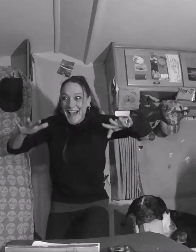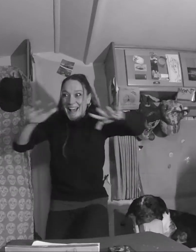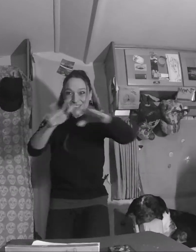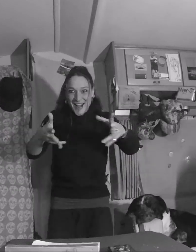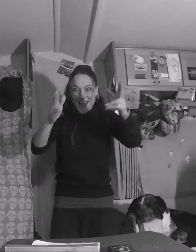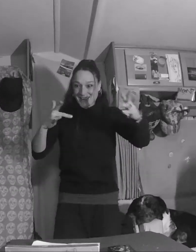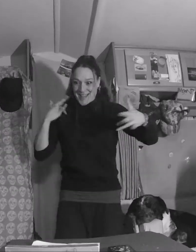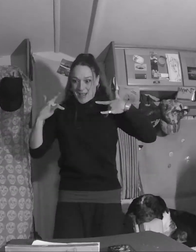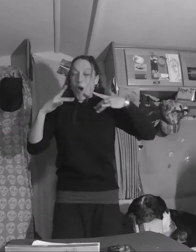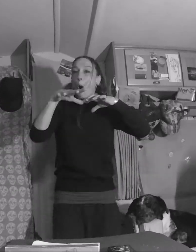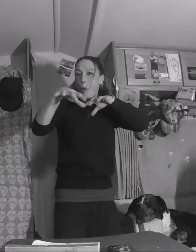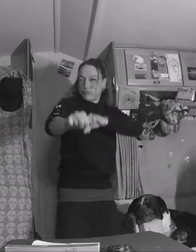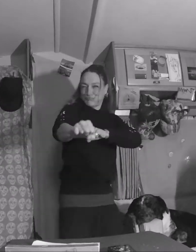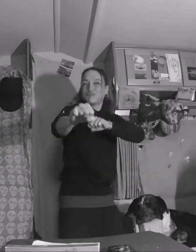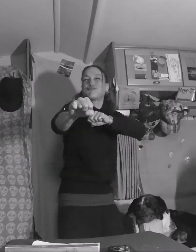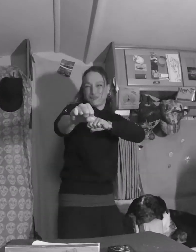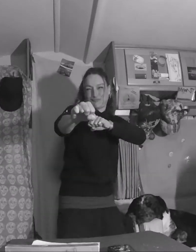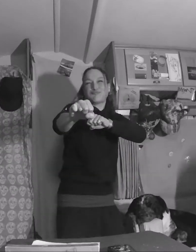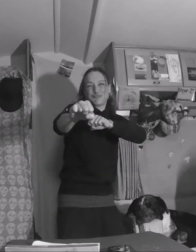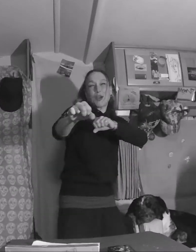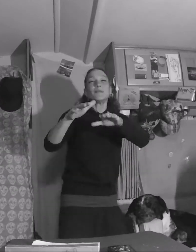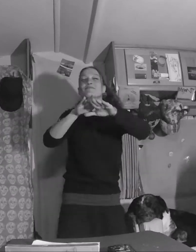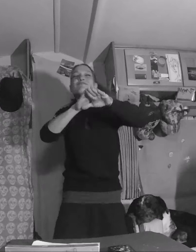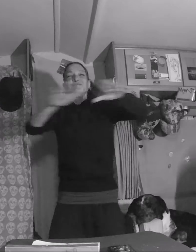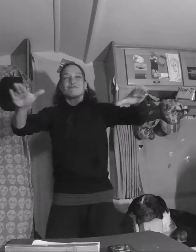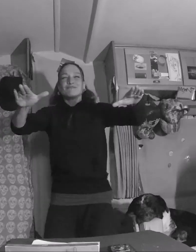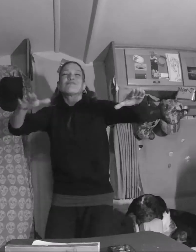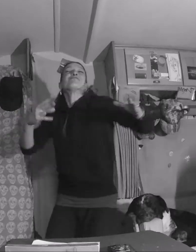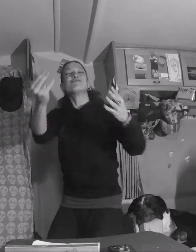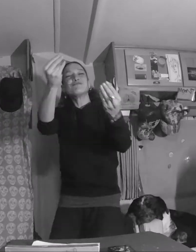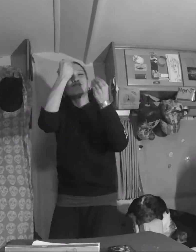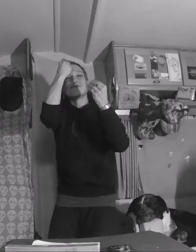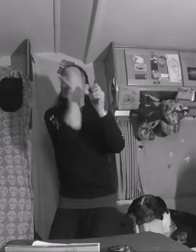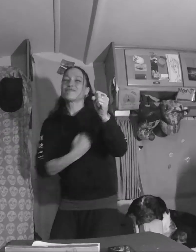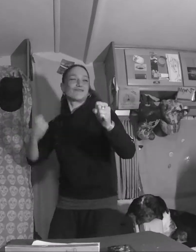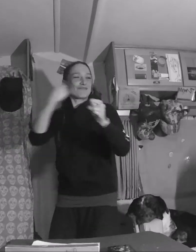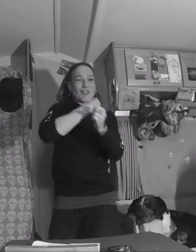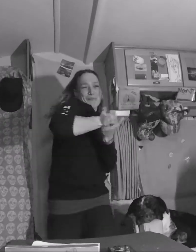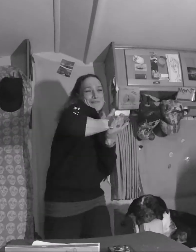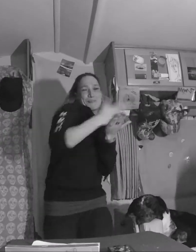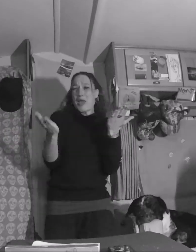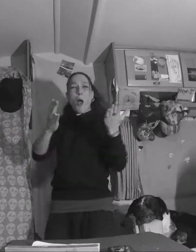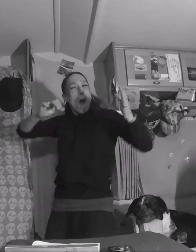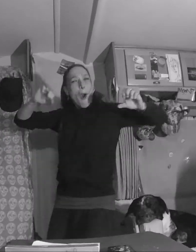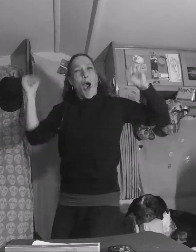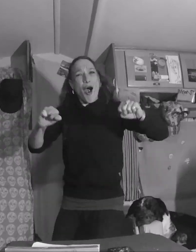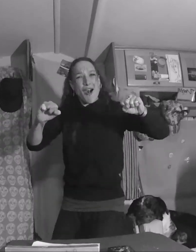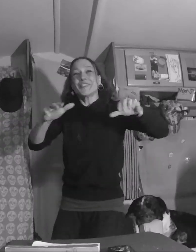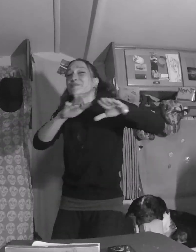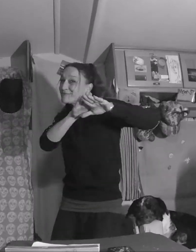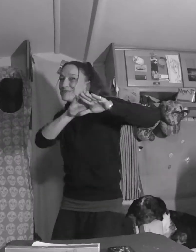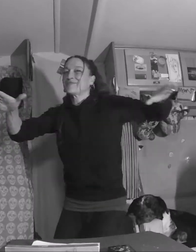on forme le réseau des inter-résistants! La scène, elle nous enseigne qu'on peut tout créer!